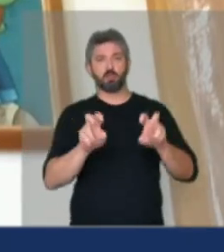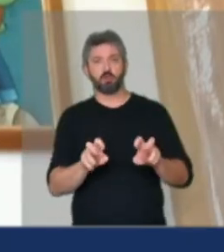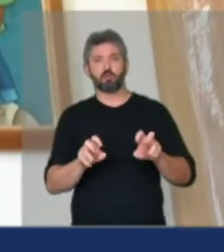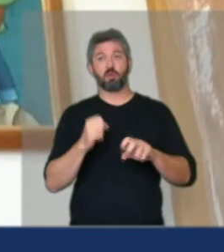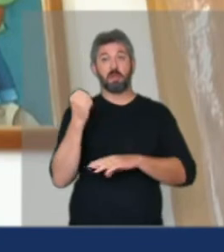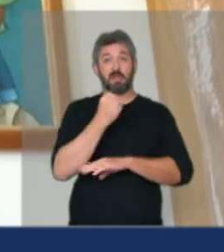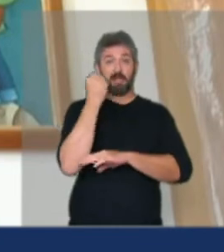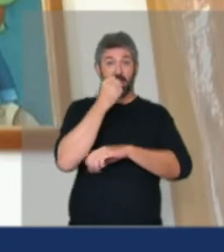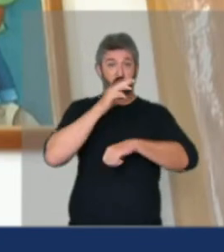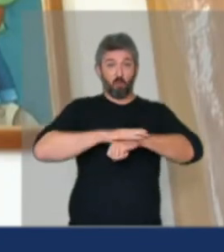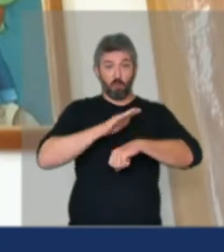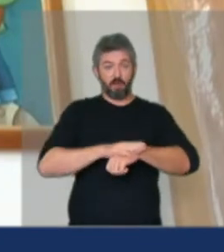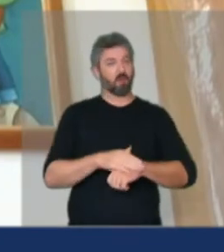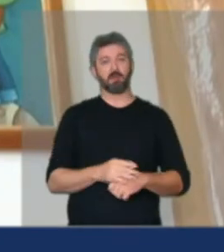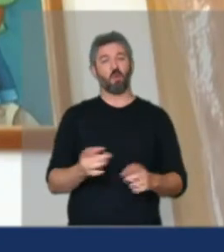CONTRÁRIO, ESTÁ DESENVOLVENDO UMA PAUTA DE